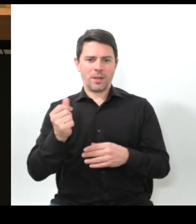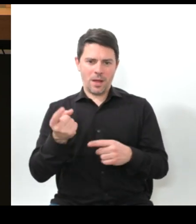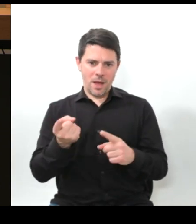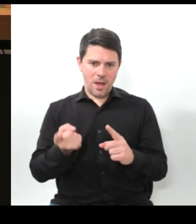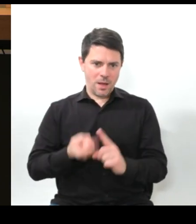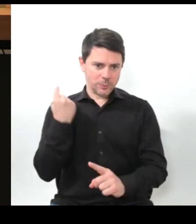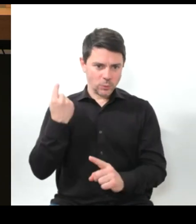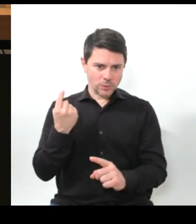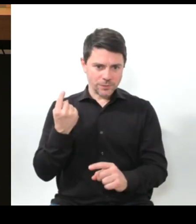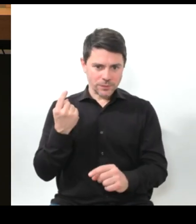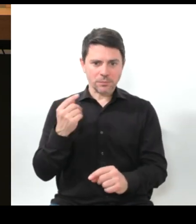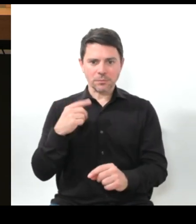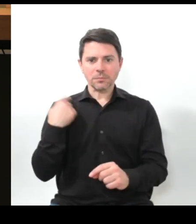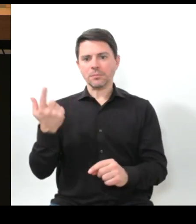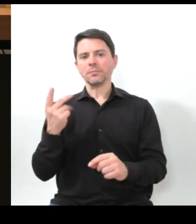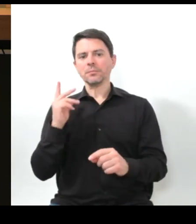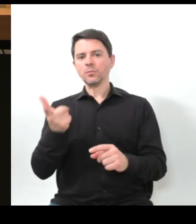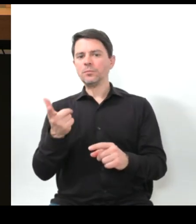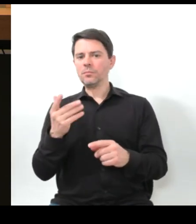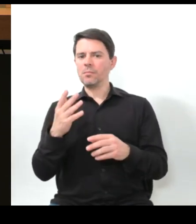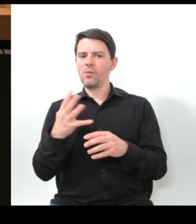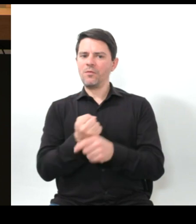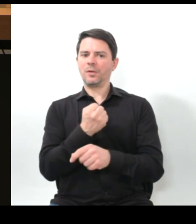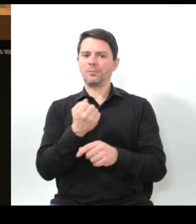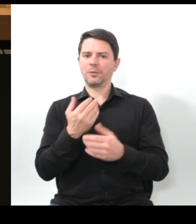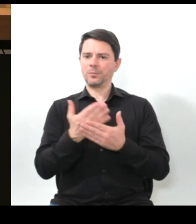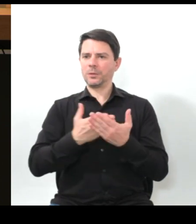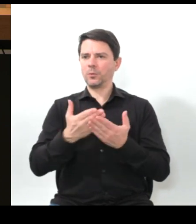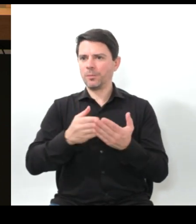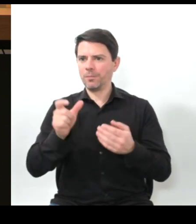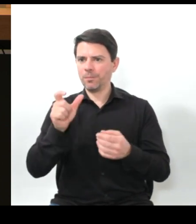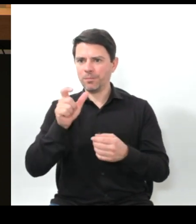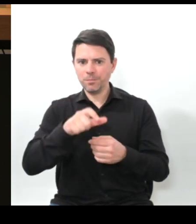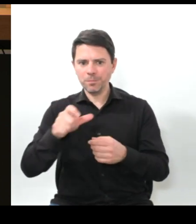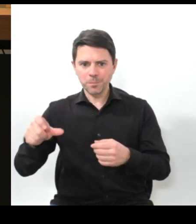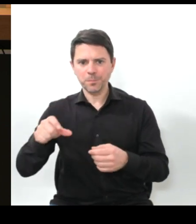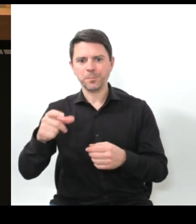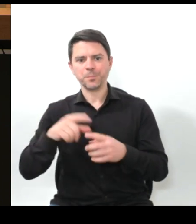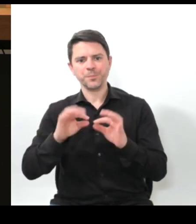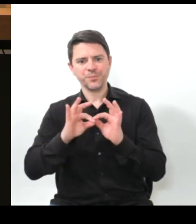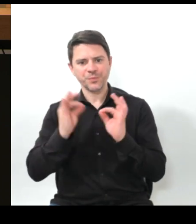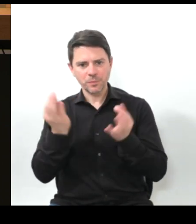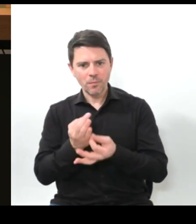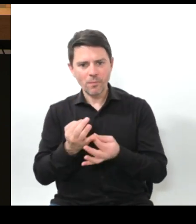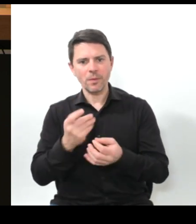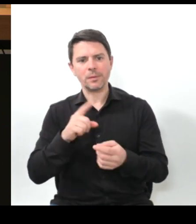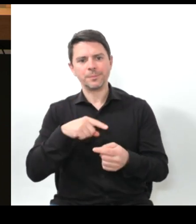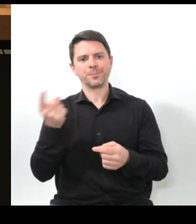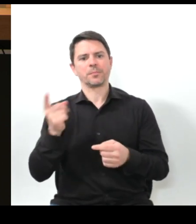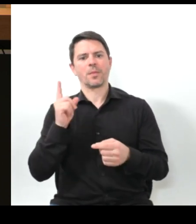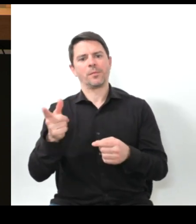als alles andere als selbstverständlich. Darum setzen wir die Gesundheitsberufe auf die Tagesordnung.